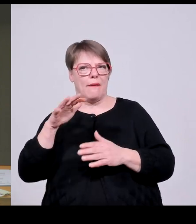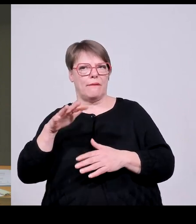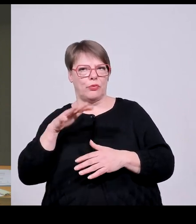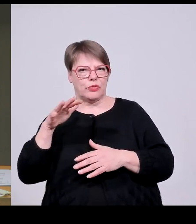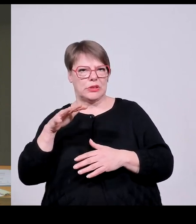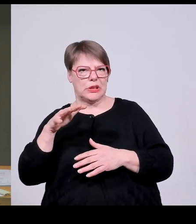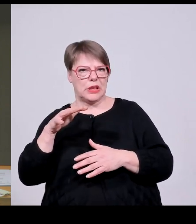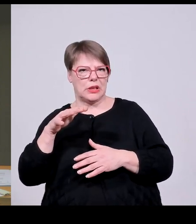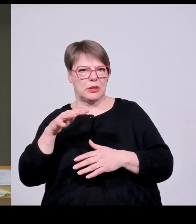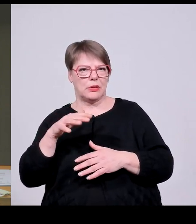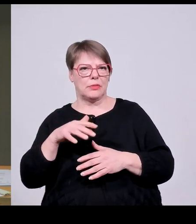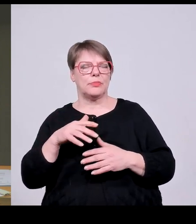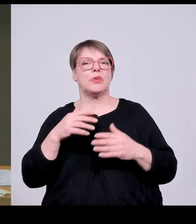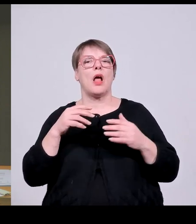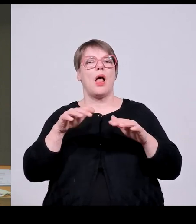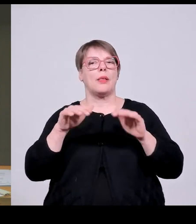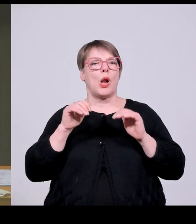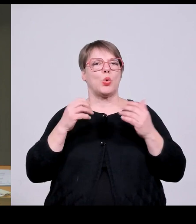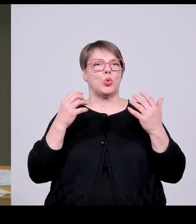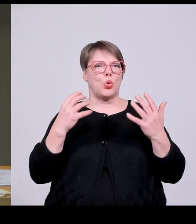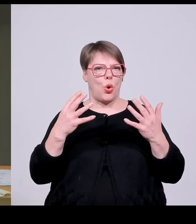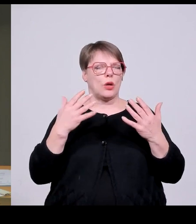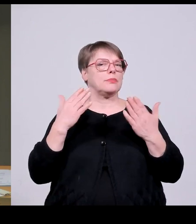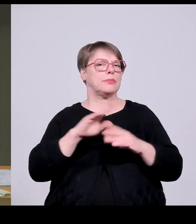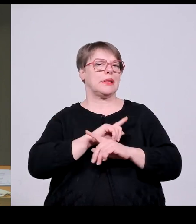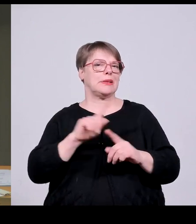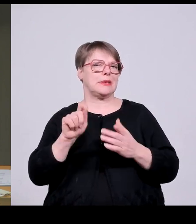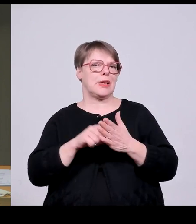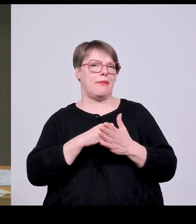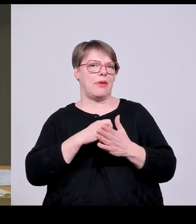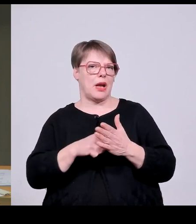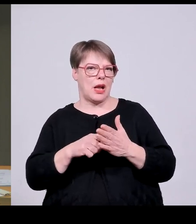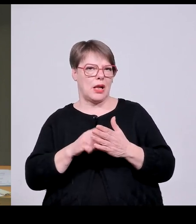gewählt als Ersatzmitglied Herr Abgeordneter, Martin Trefzer